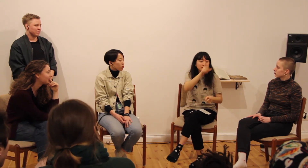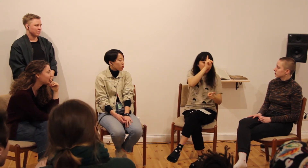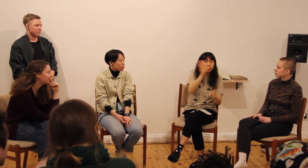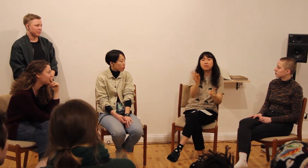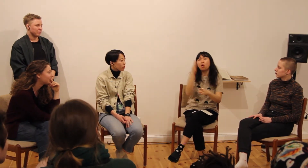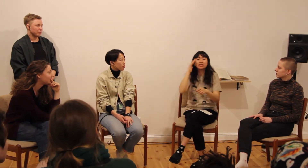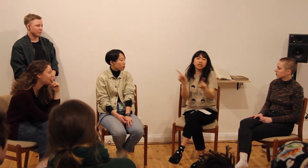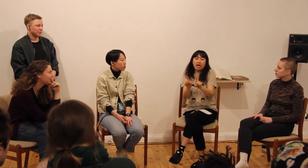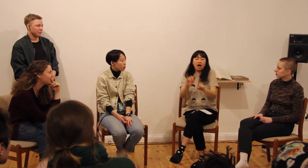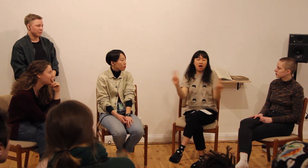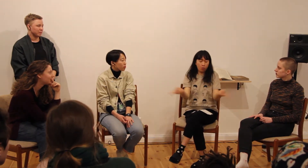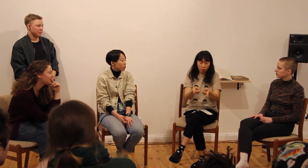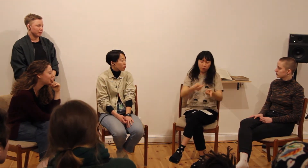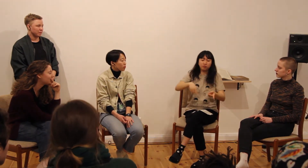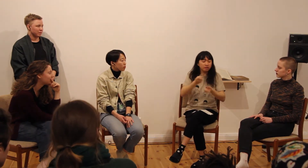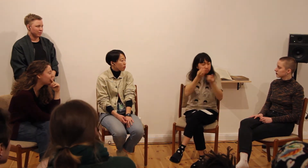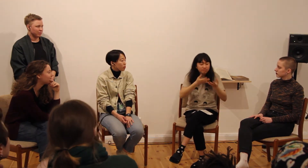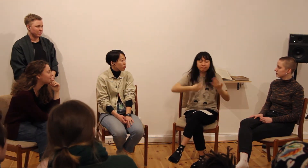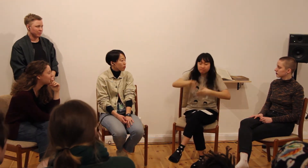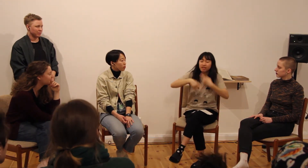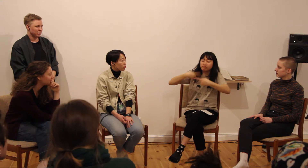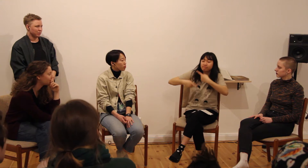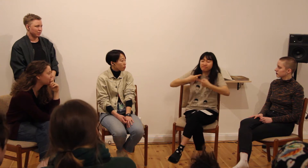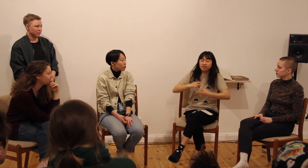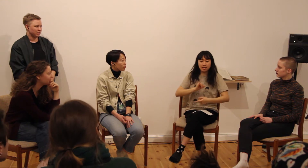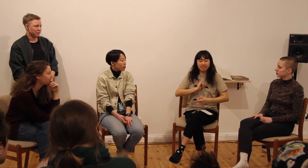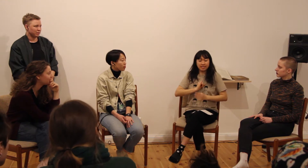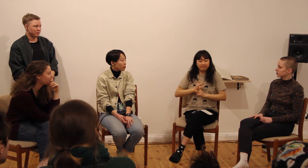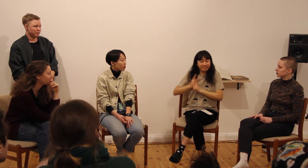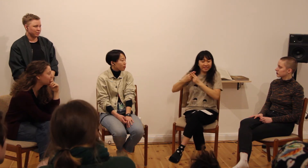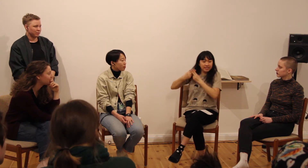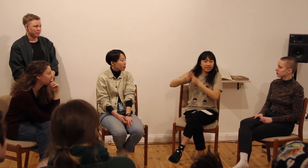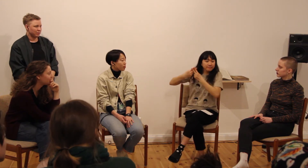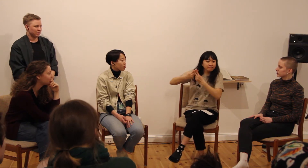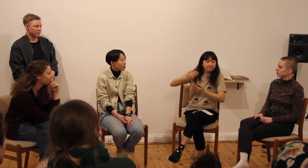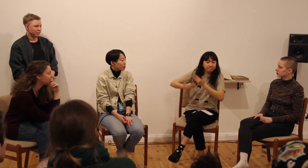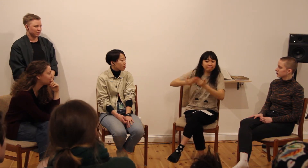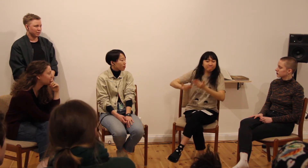All diese sollen von Südkorea auch hier nach Deutschland gebracht werden. Es soll einfach einen kulturellen Austausch geben,